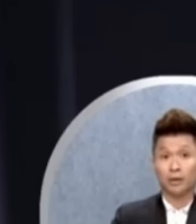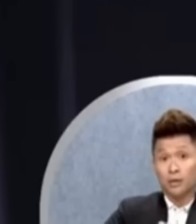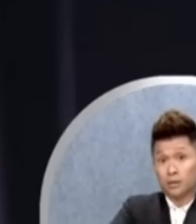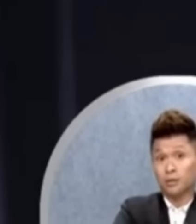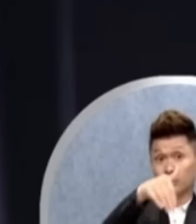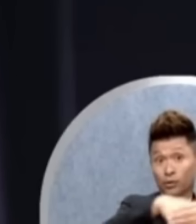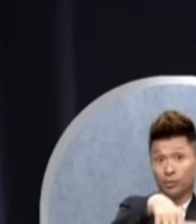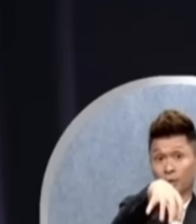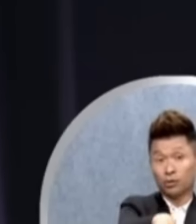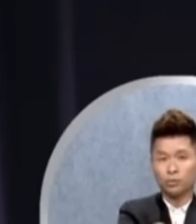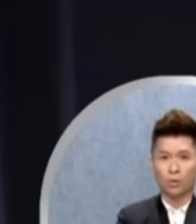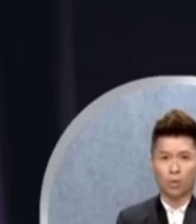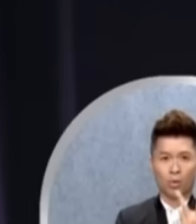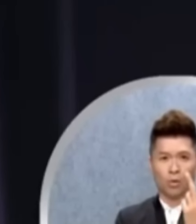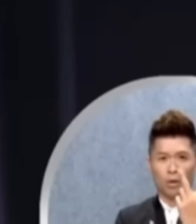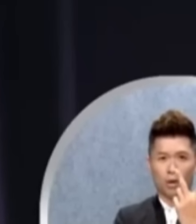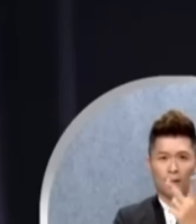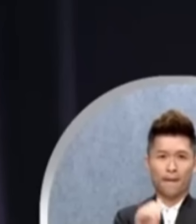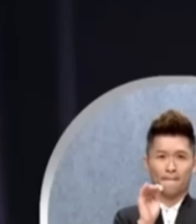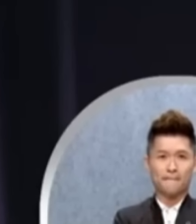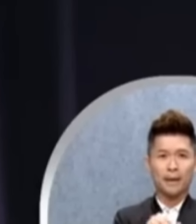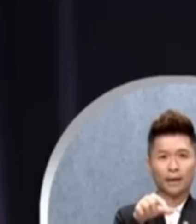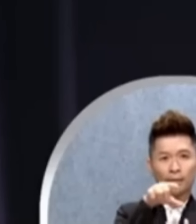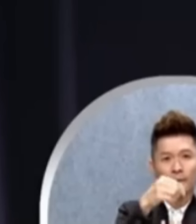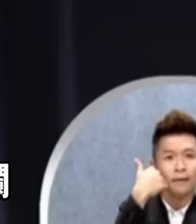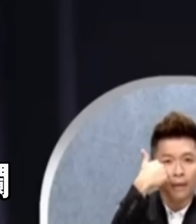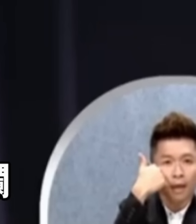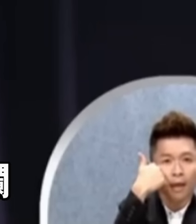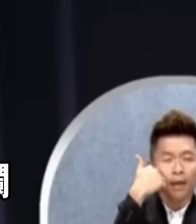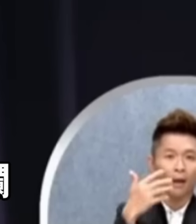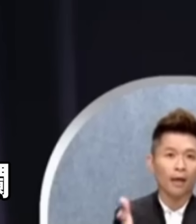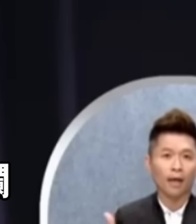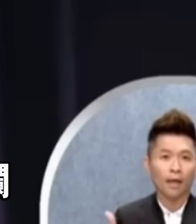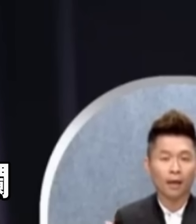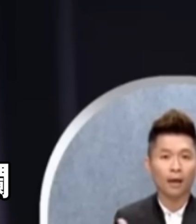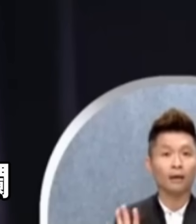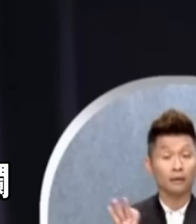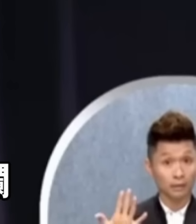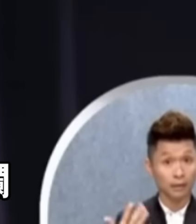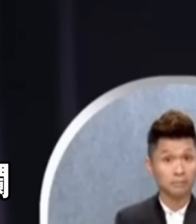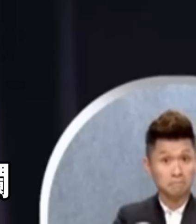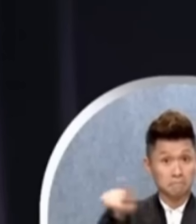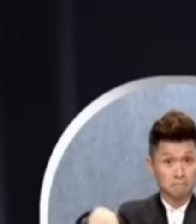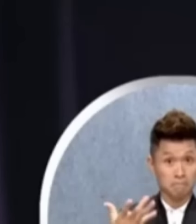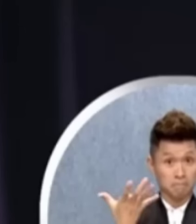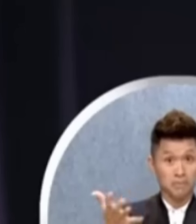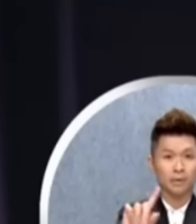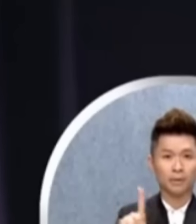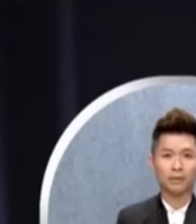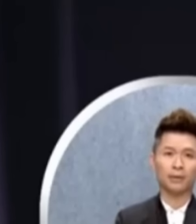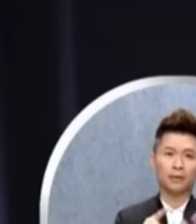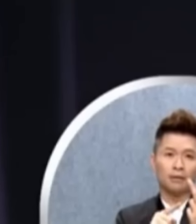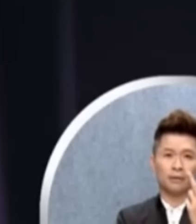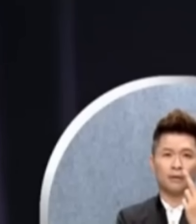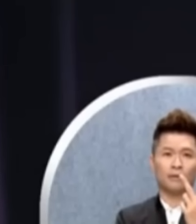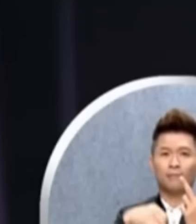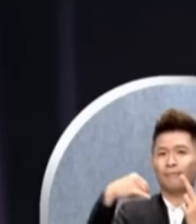這兩個都這麼優秀 我不知道選誰 可是你永遠聽到這兩個都這麼爛 我如何選一個比較不爛的